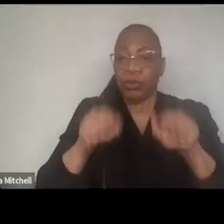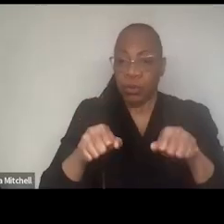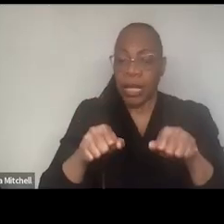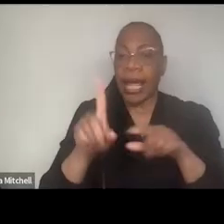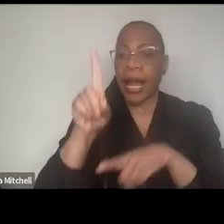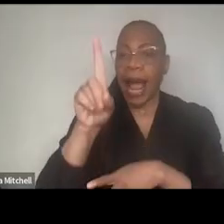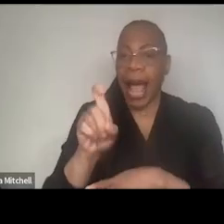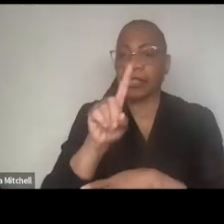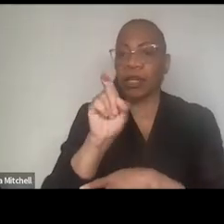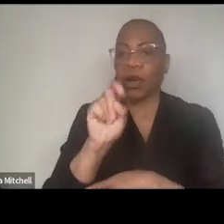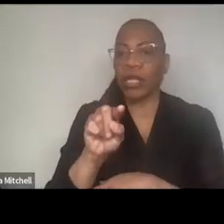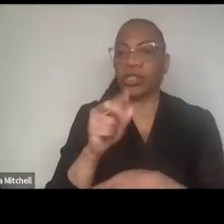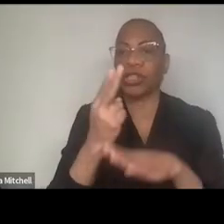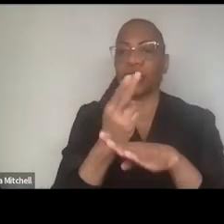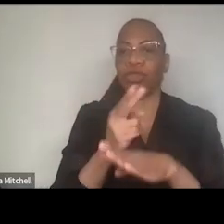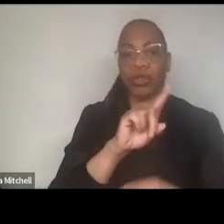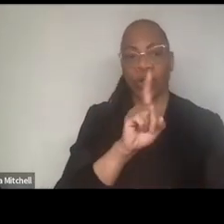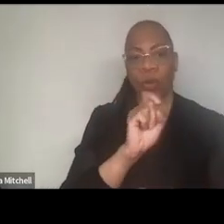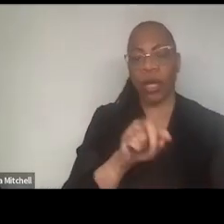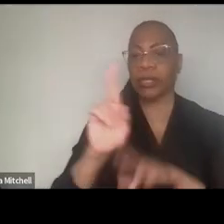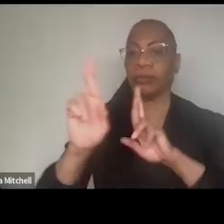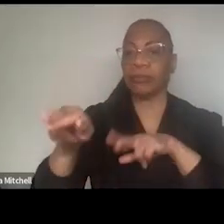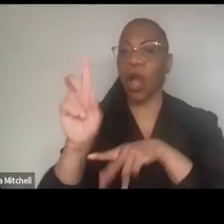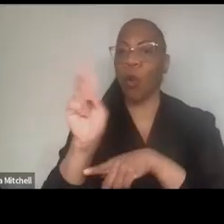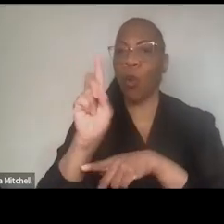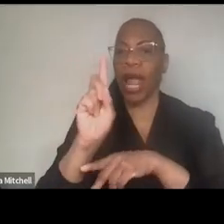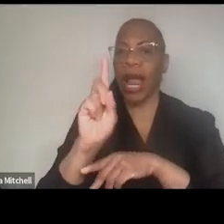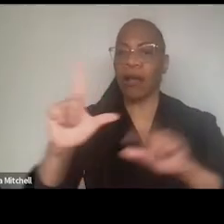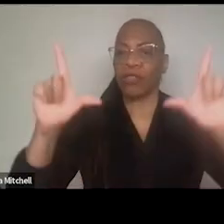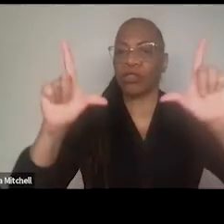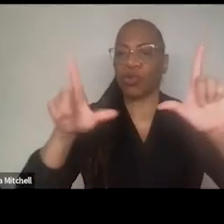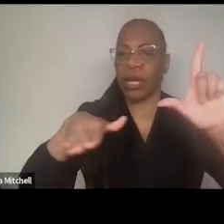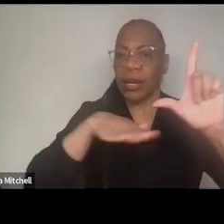en la parte inferior de su pantalla, pueden enviarnos preguntas con esa función.